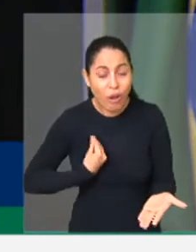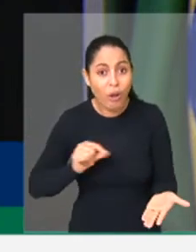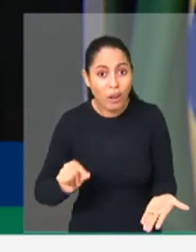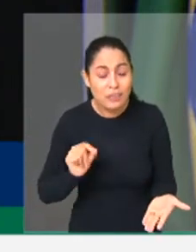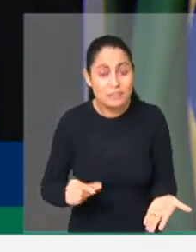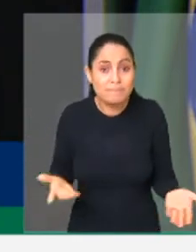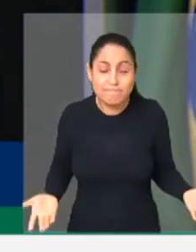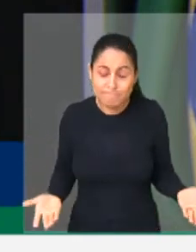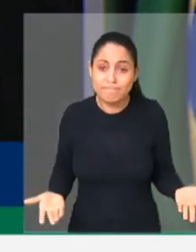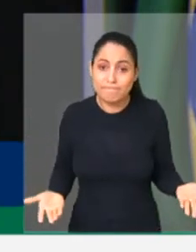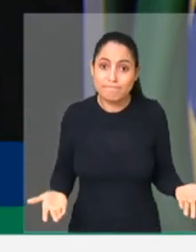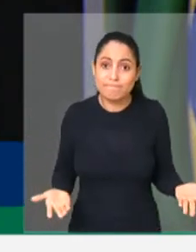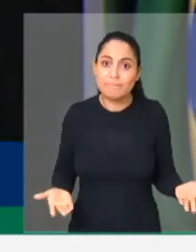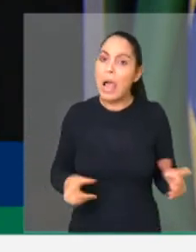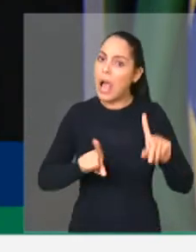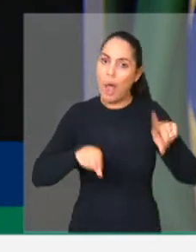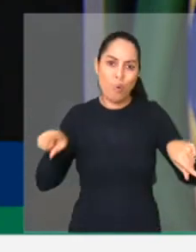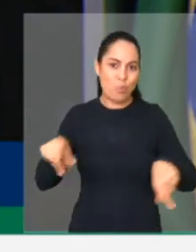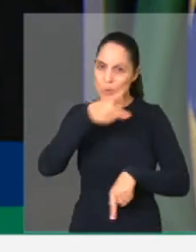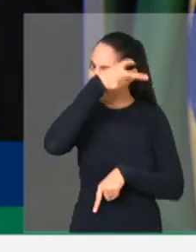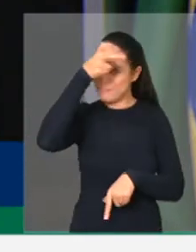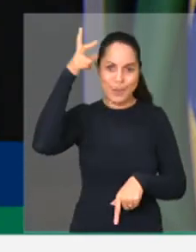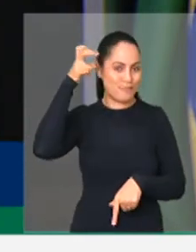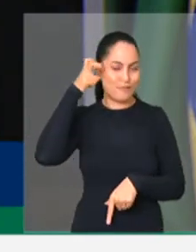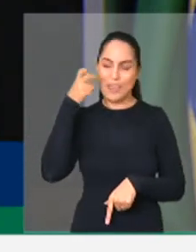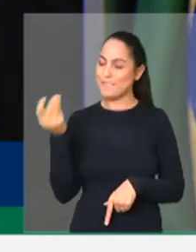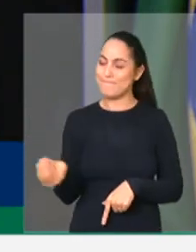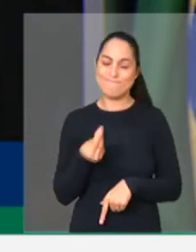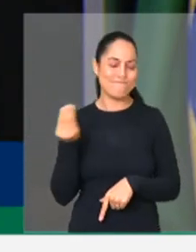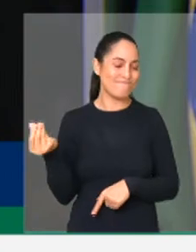PORQUE... ESTOU PROTOCOLANDO O OFÍCIO JUNTO AO MINISTÉRIO PÚBLICO FEDERAL PARA QUE POSSA OBRIGAR A TODOS OS